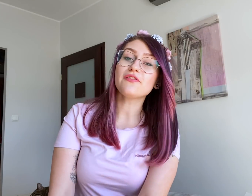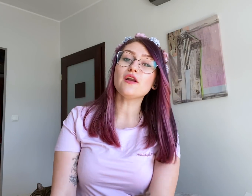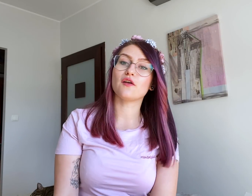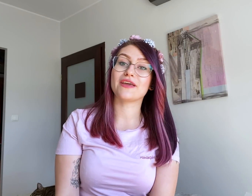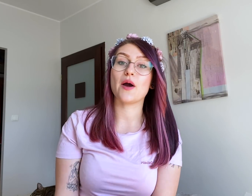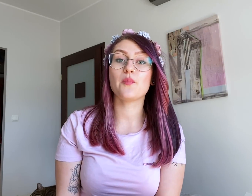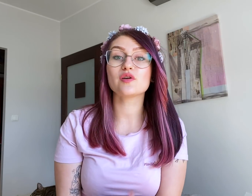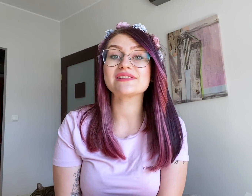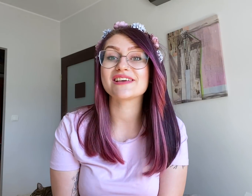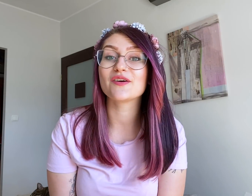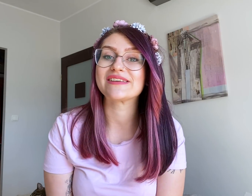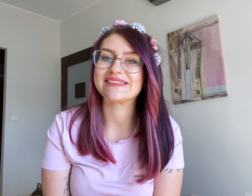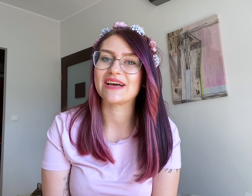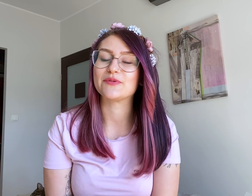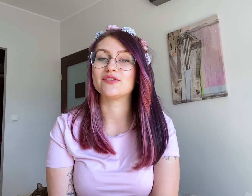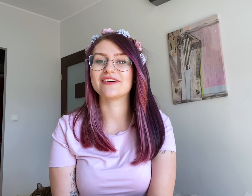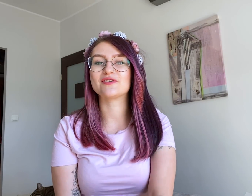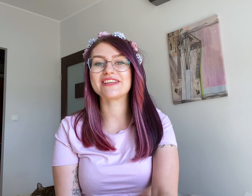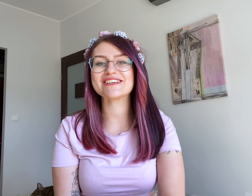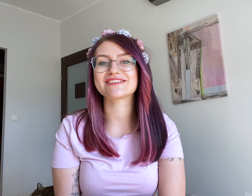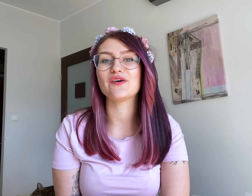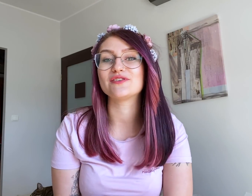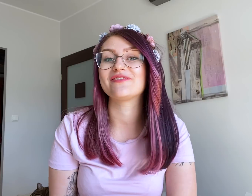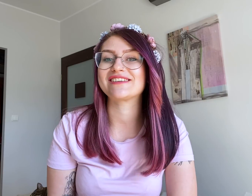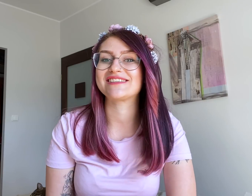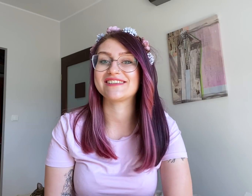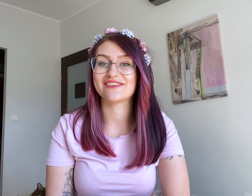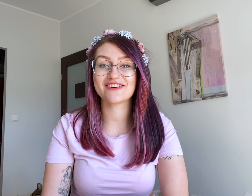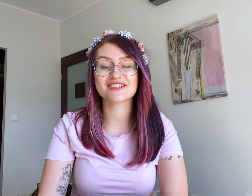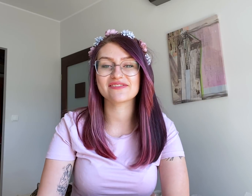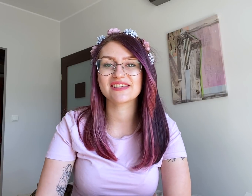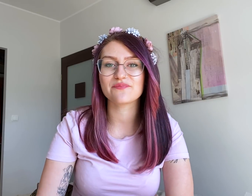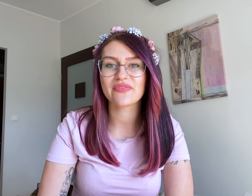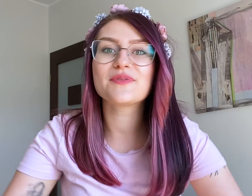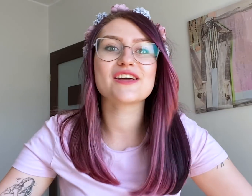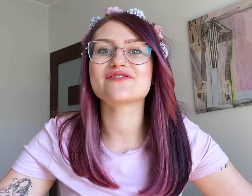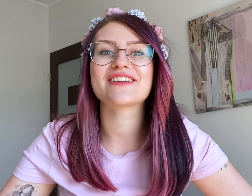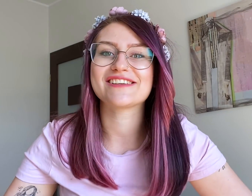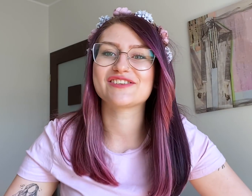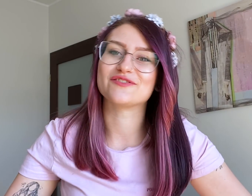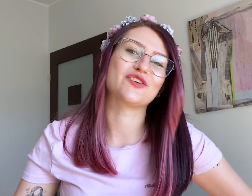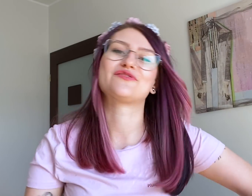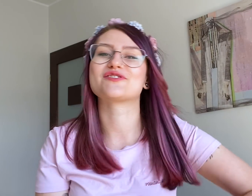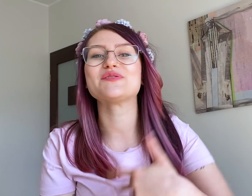filologia polskiego języka migowego też na Uniwersytecie Warszawskim. Pierwszy raz się one otworzyły,